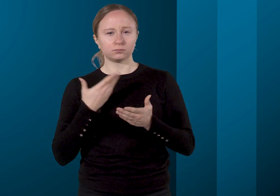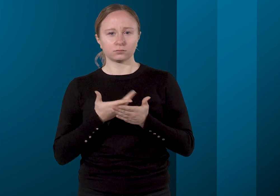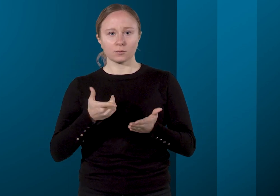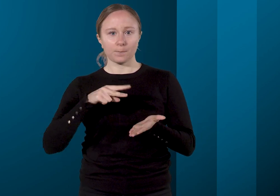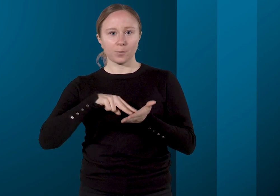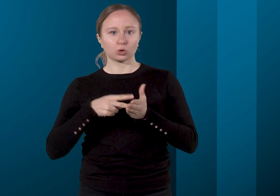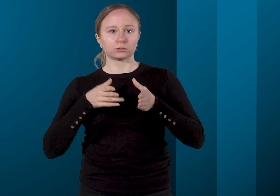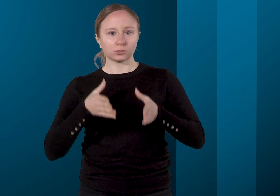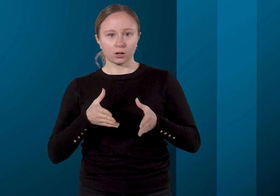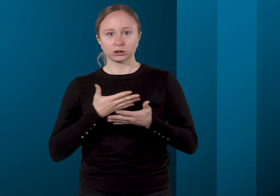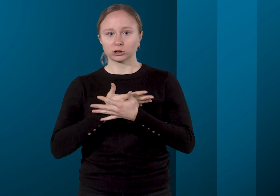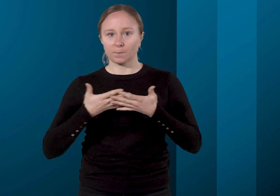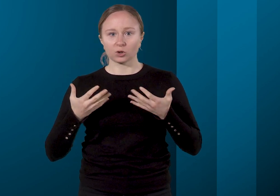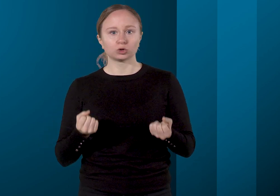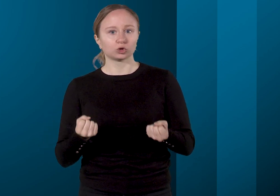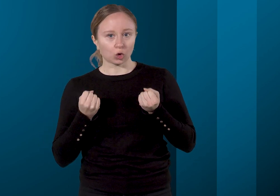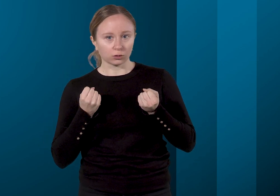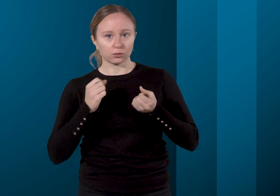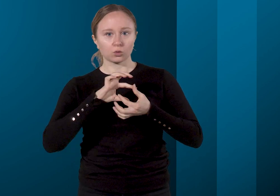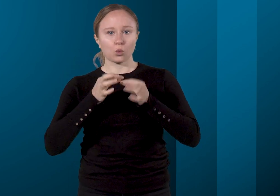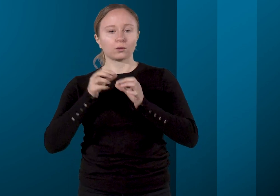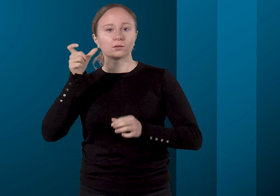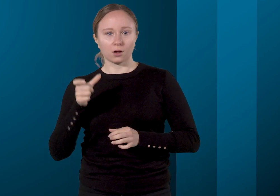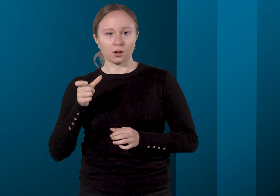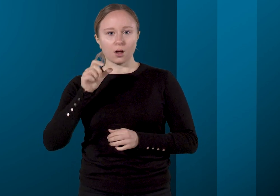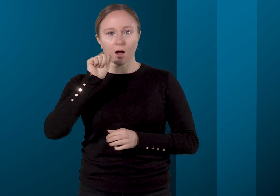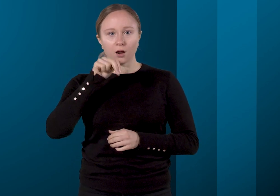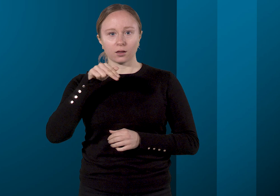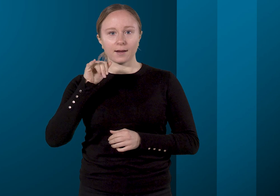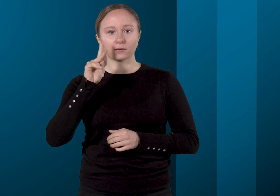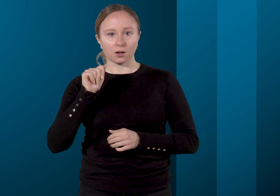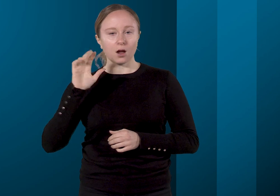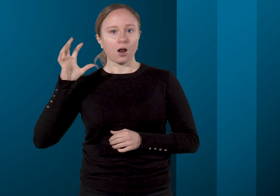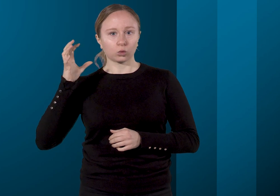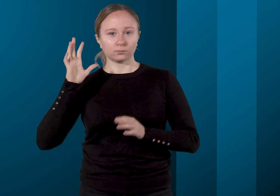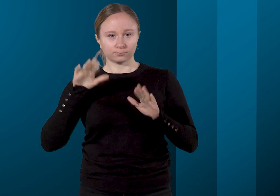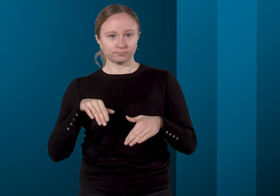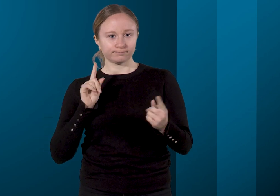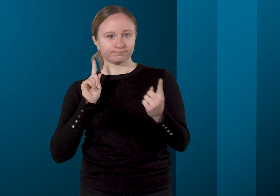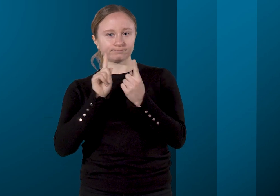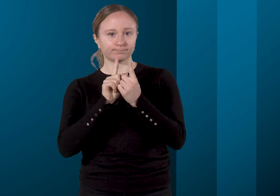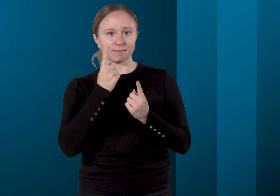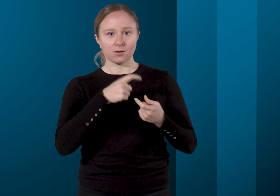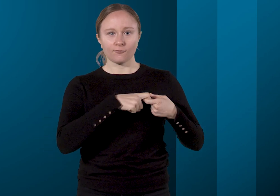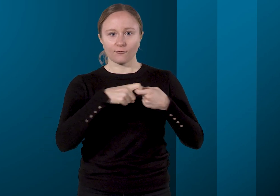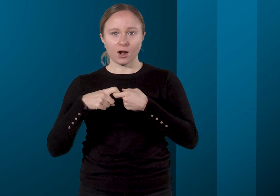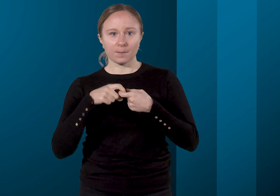eftersom projekt Språkstyrkas koordinator Annika Aalto träffade på en familj -